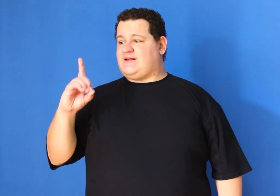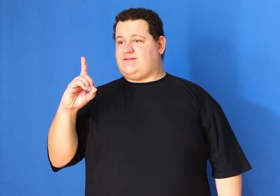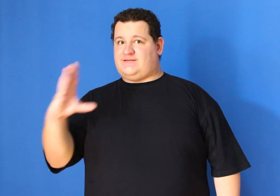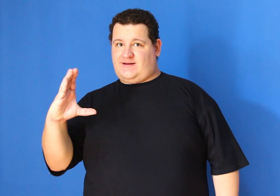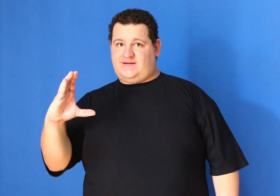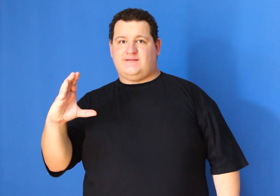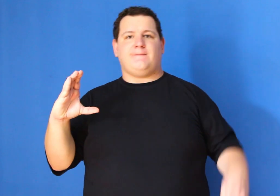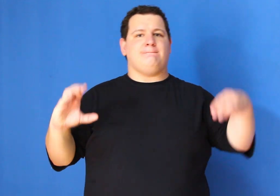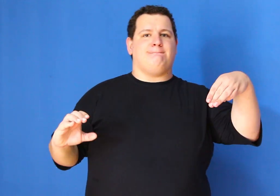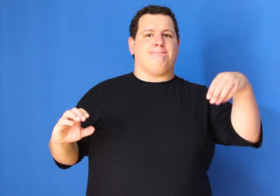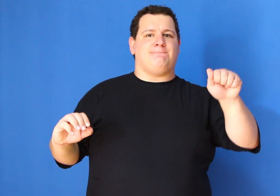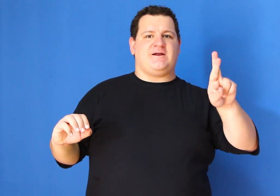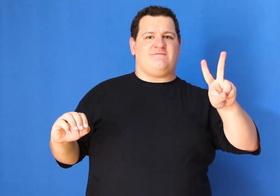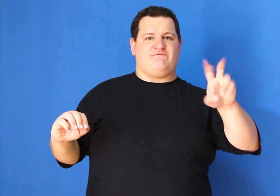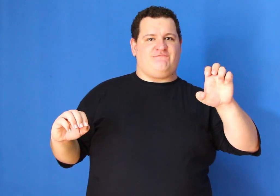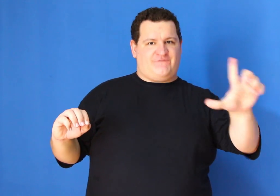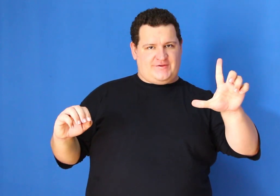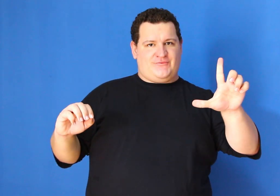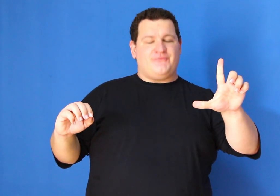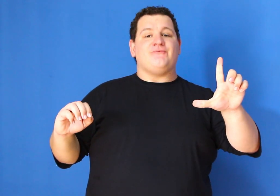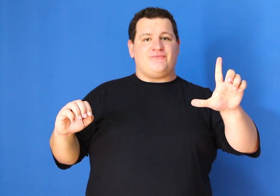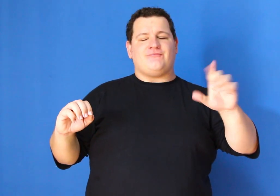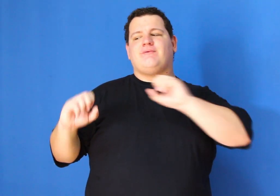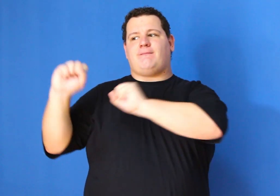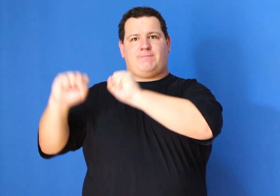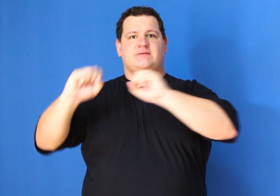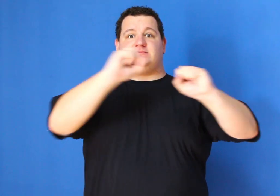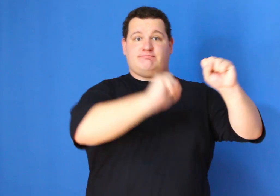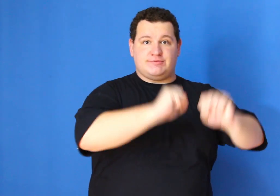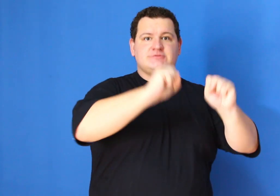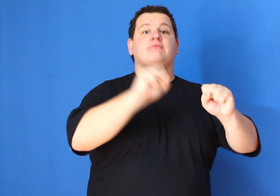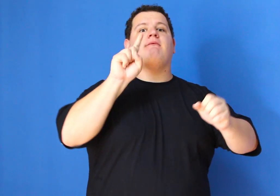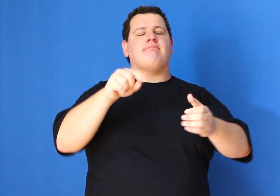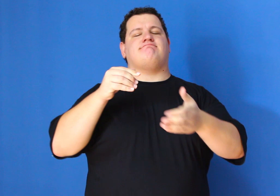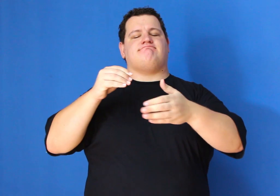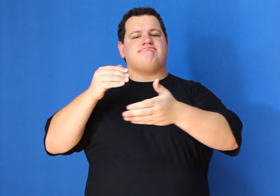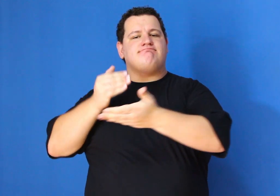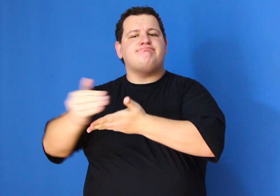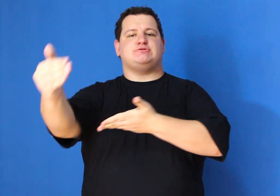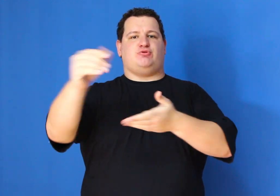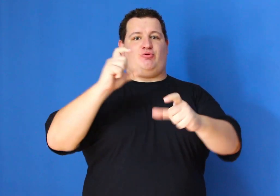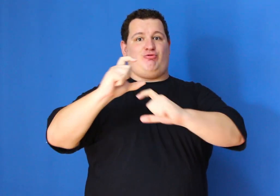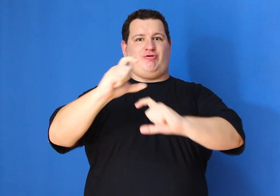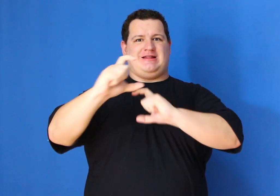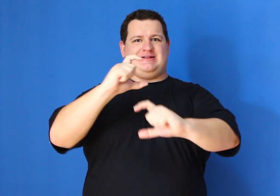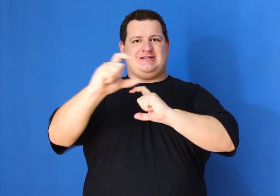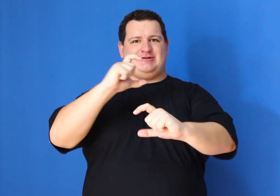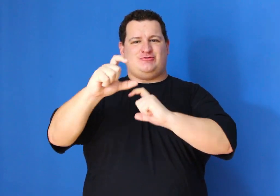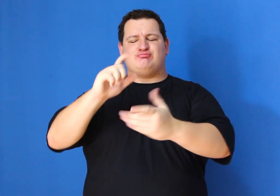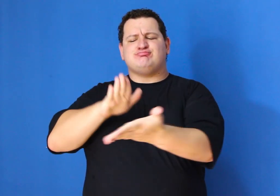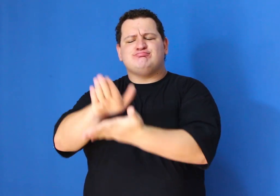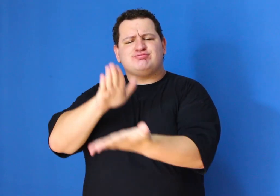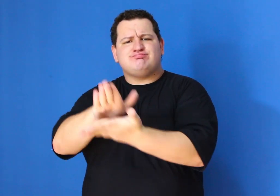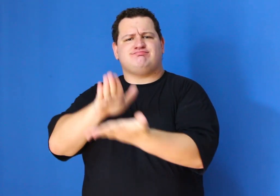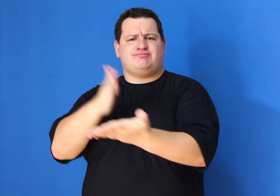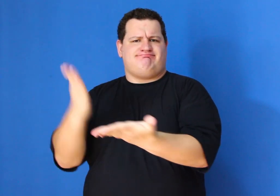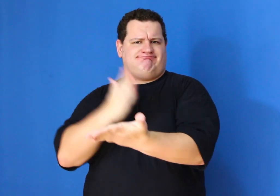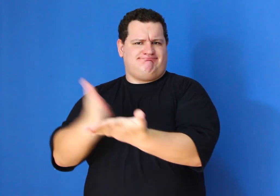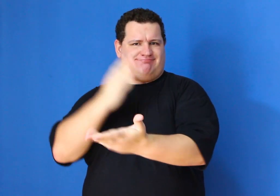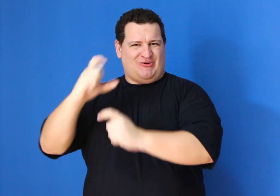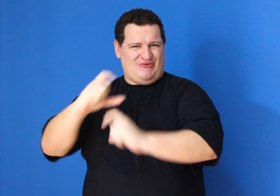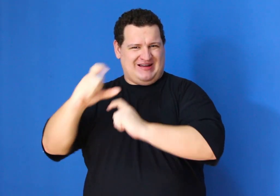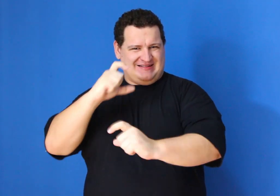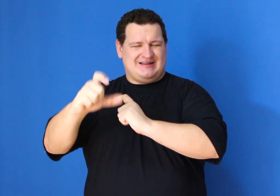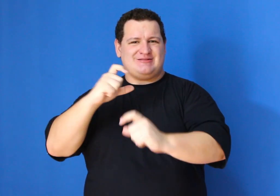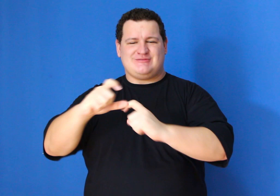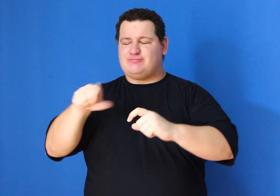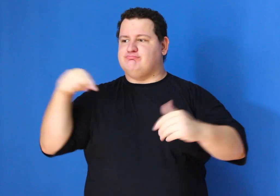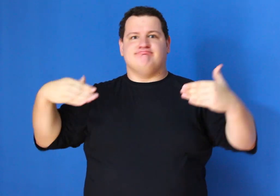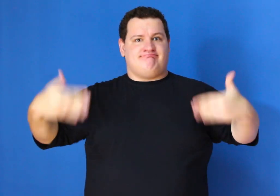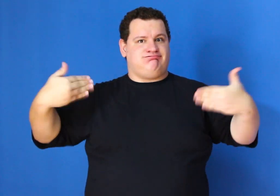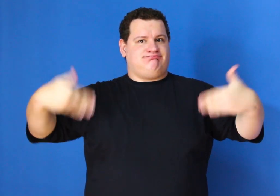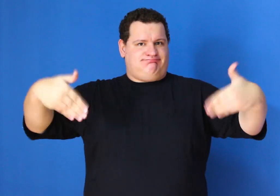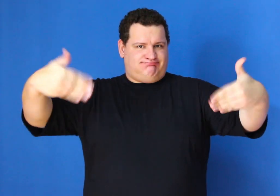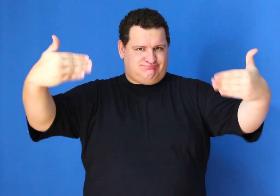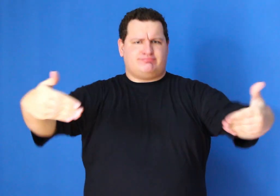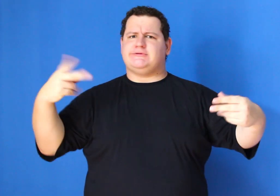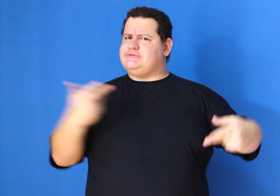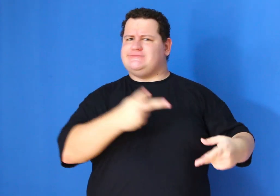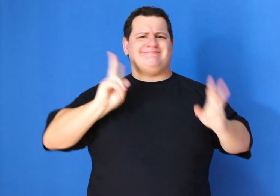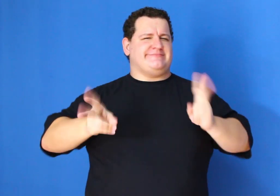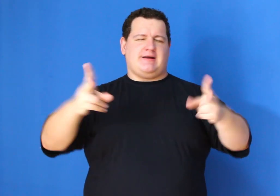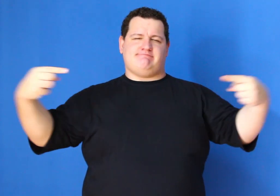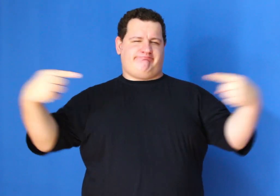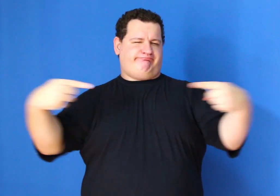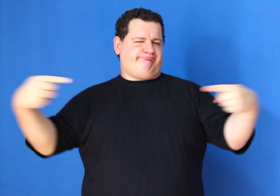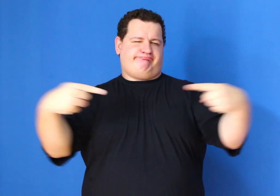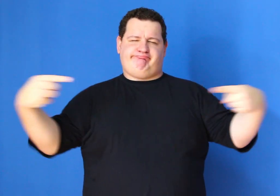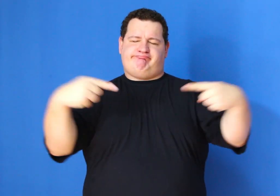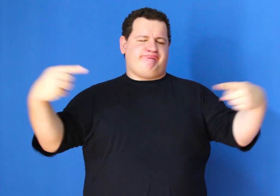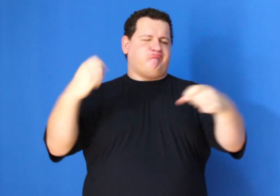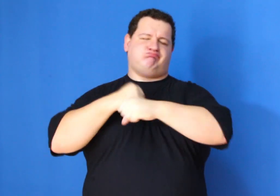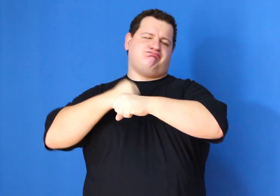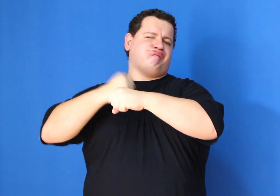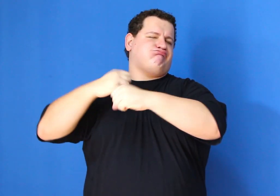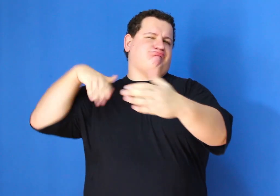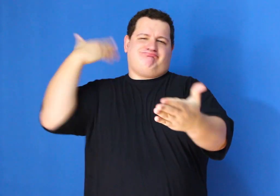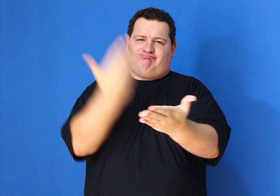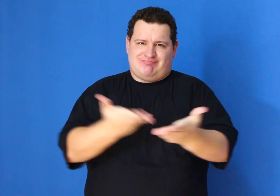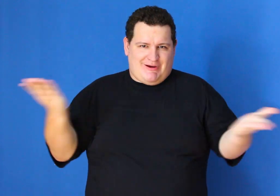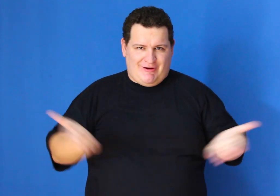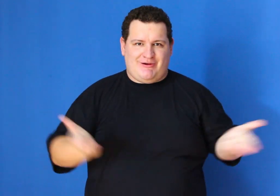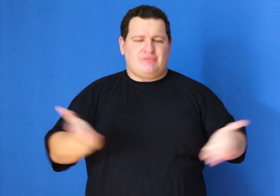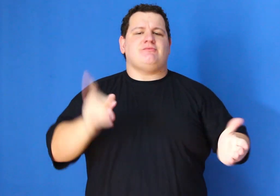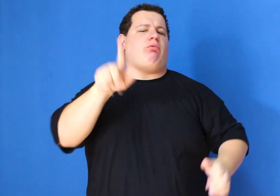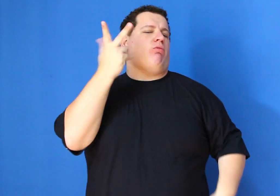As editoras DC e Marvel começaram com os quadrinhos e são eternas rivais até hoje.